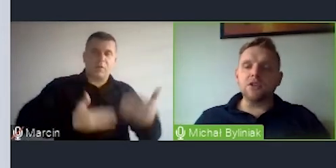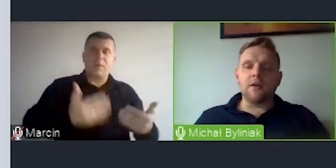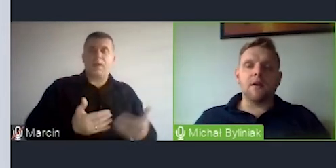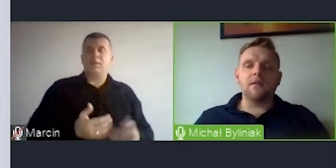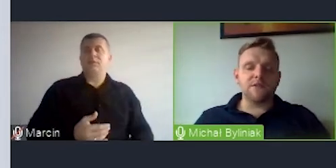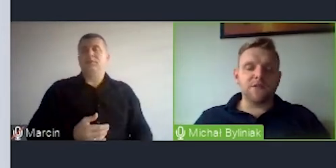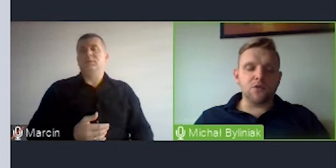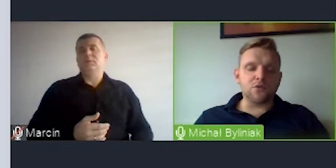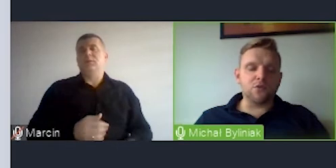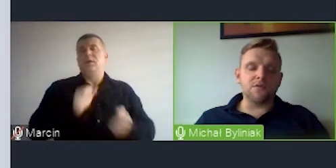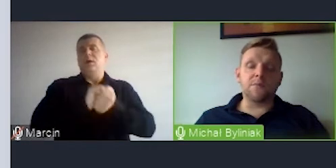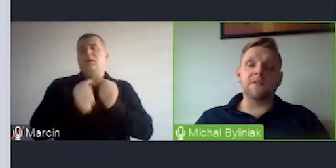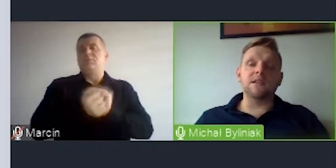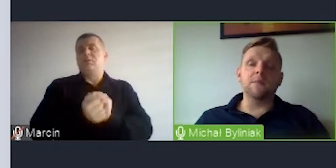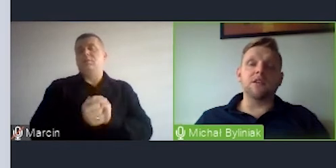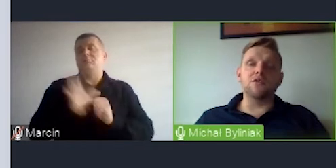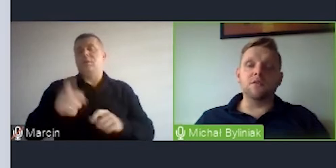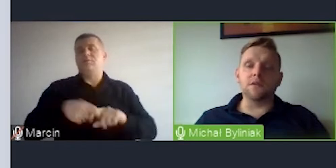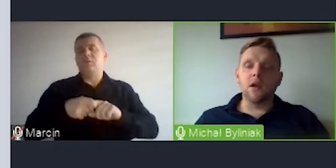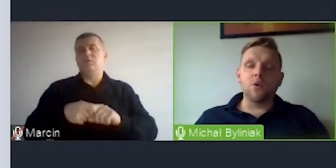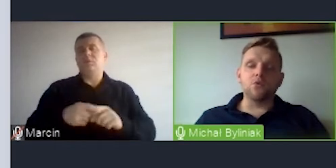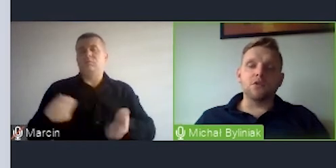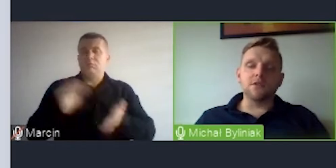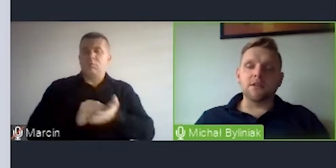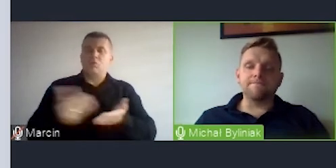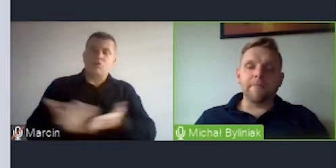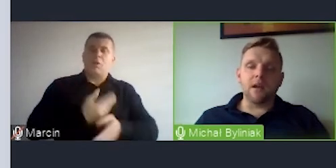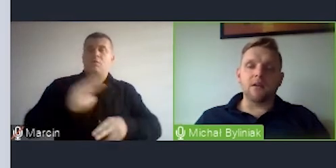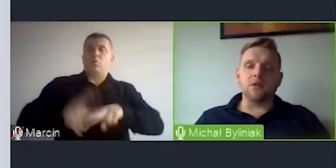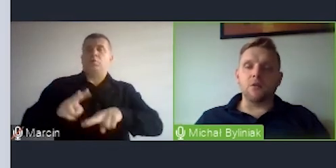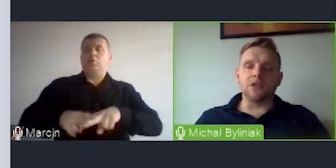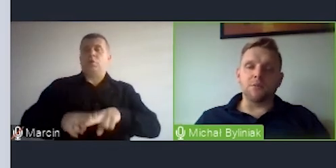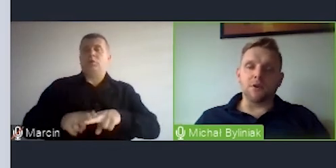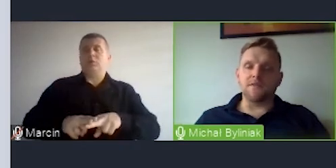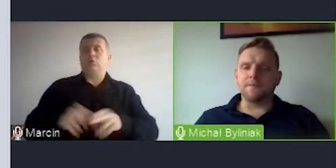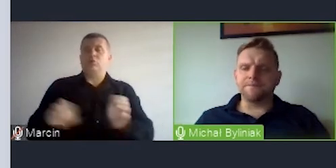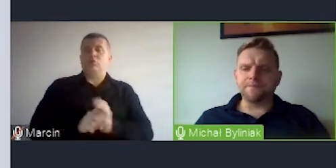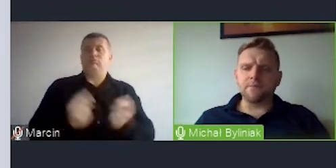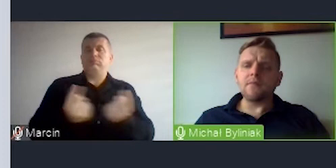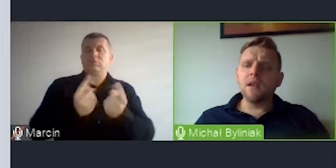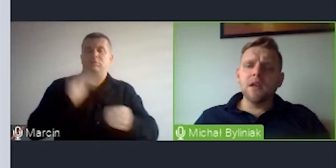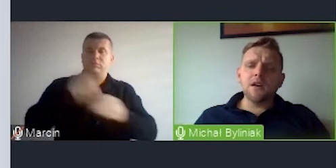czy w związku z wprowadzeniem jakiś nowych urządzeń do przedsiębiorstwa.